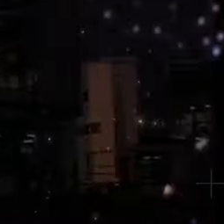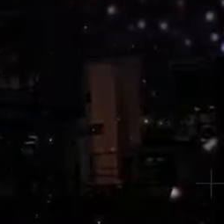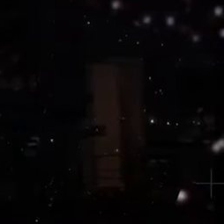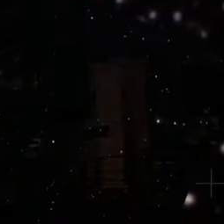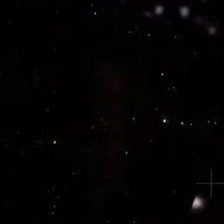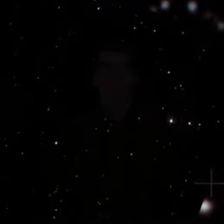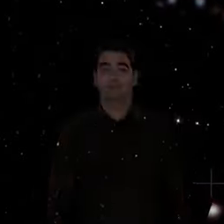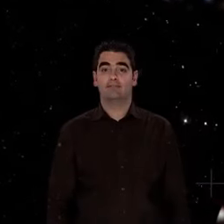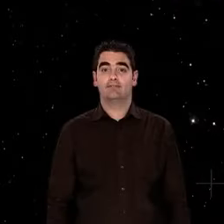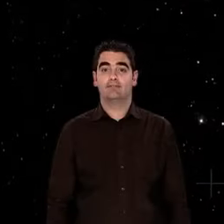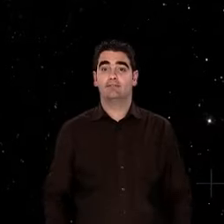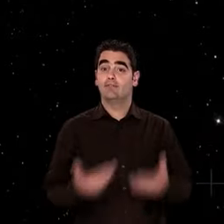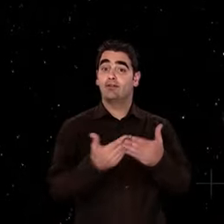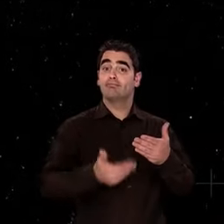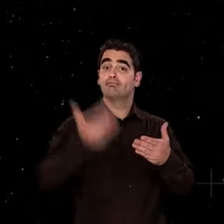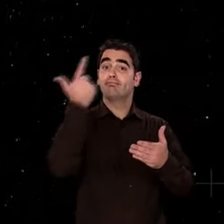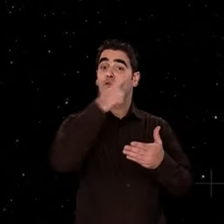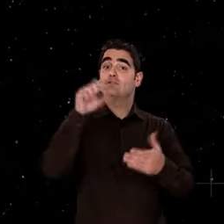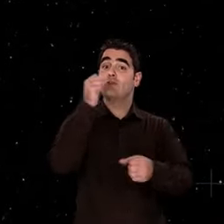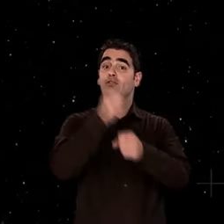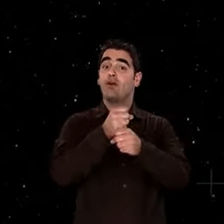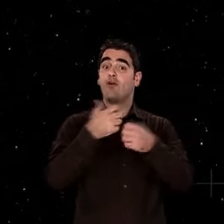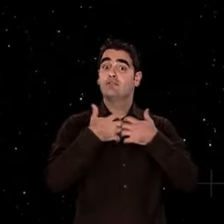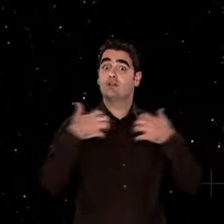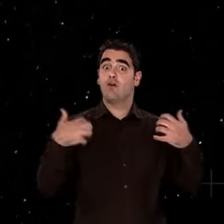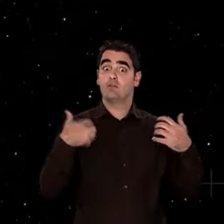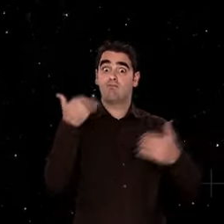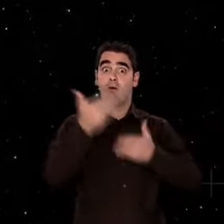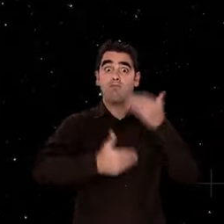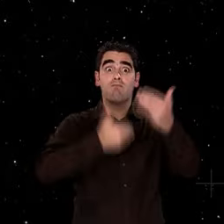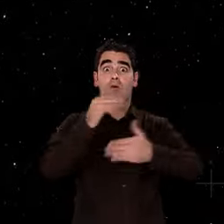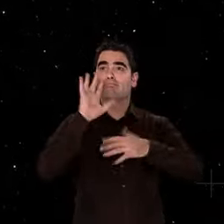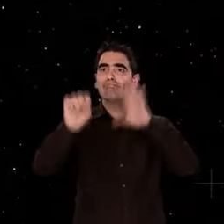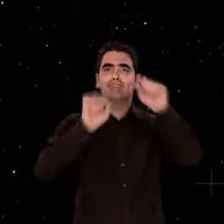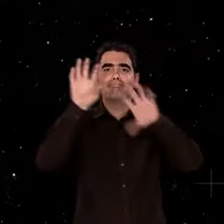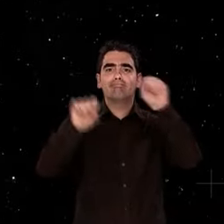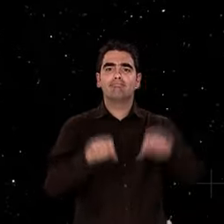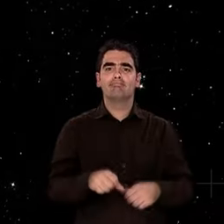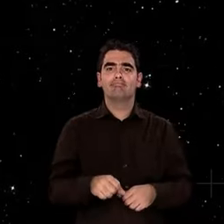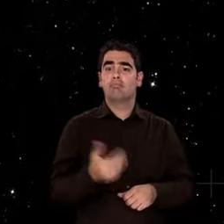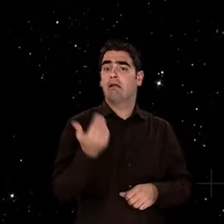Notre enquête sur la matière nous a promenés dans l'espace et le temps, des mots simples, familiers.